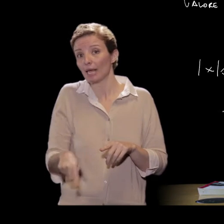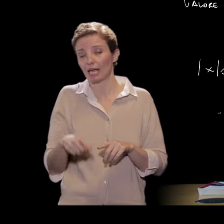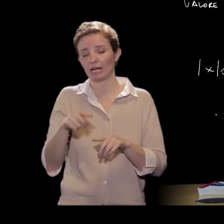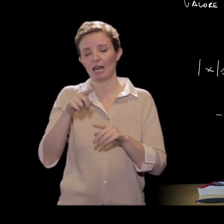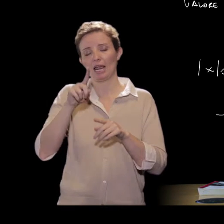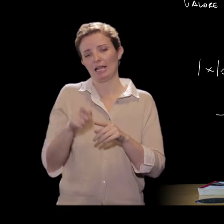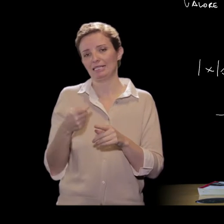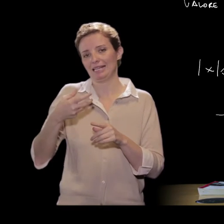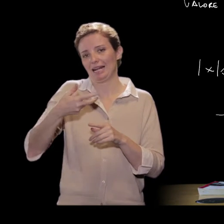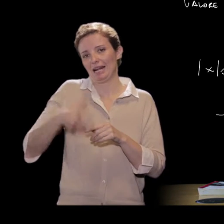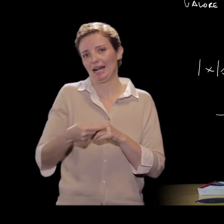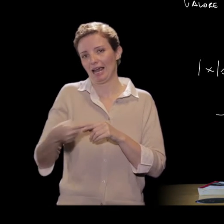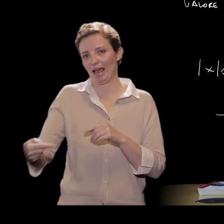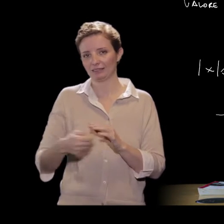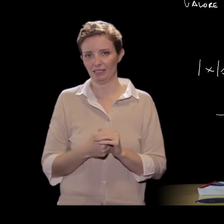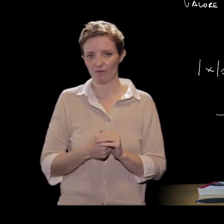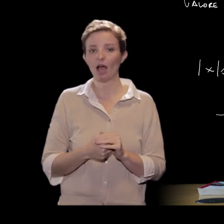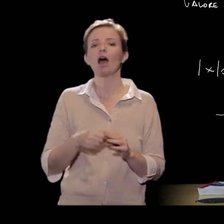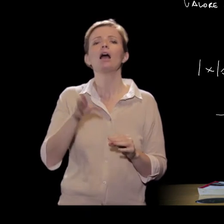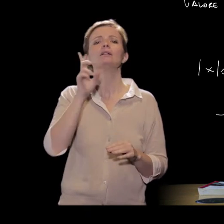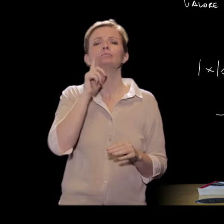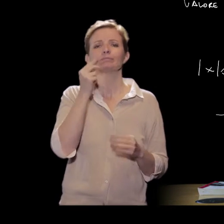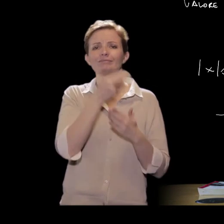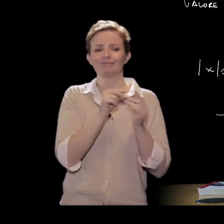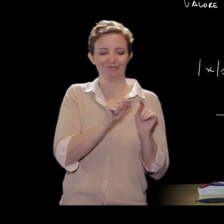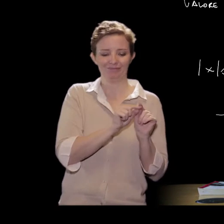Ragionando sempre con un asse orientato dove riportiamo i valori della x,